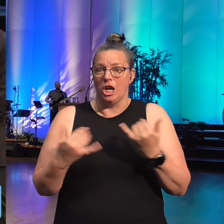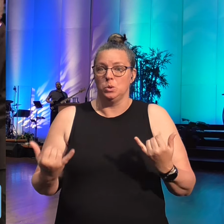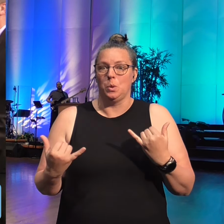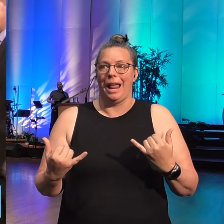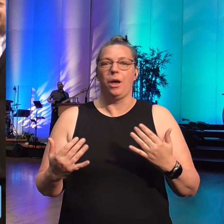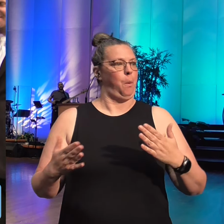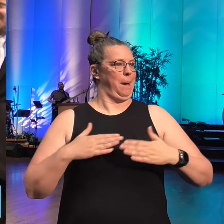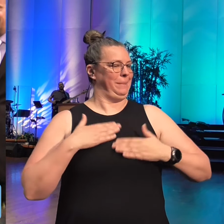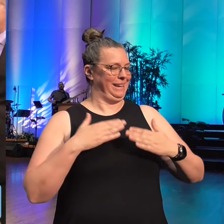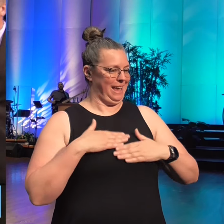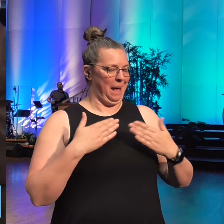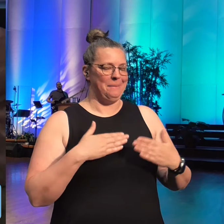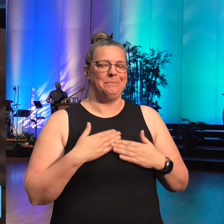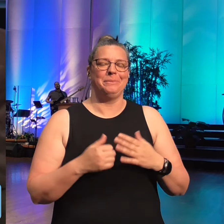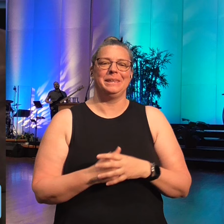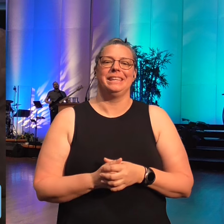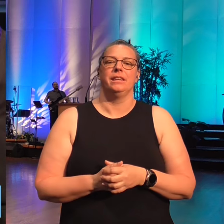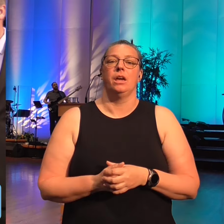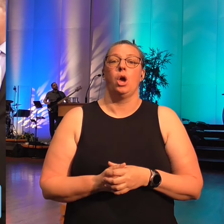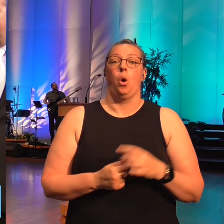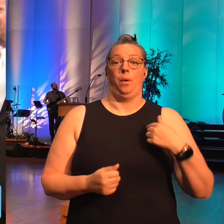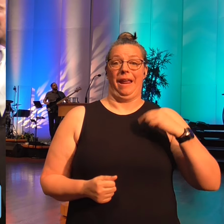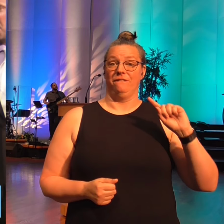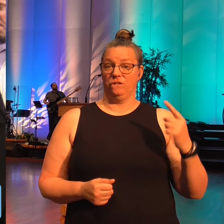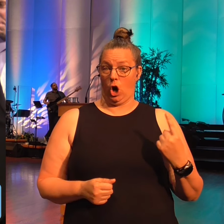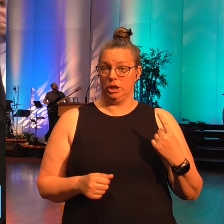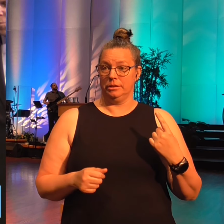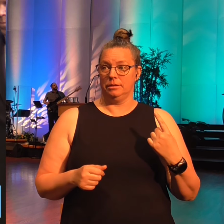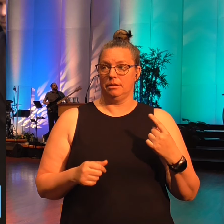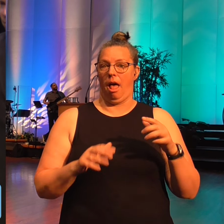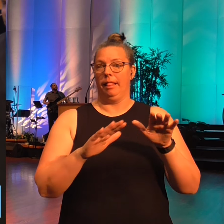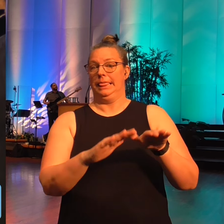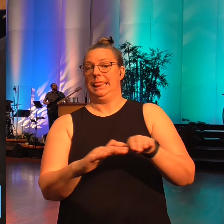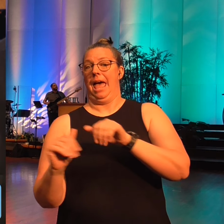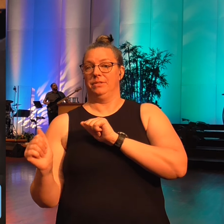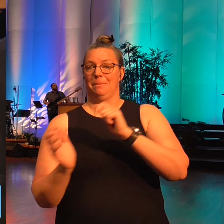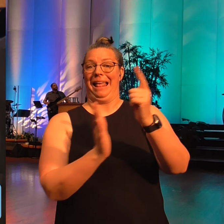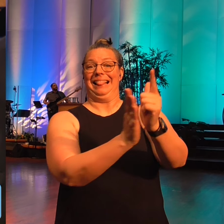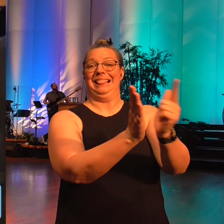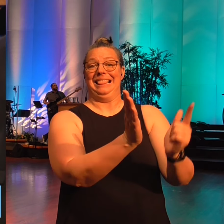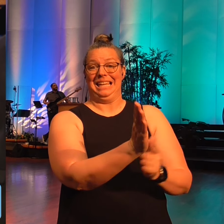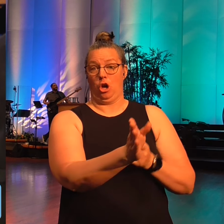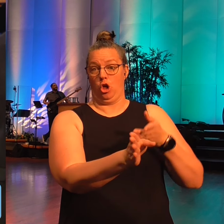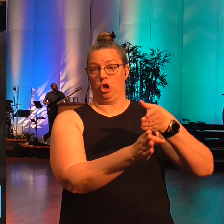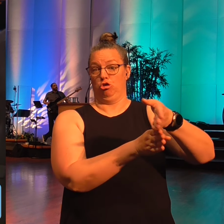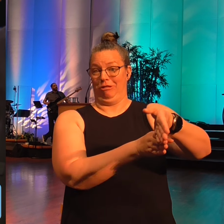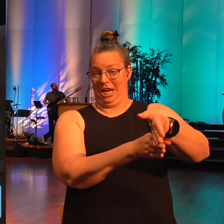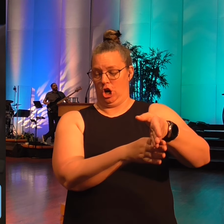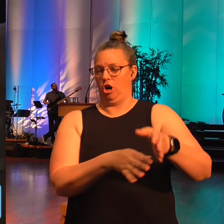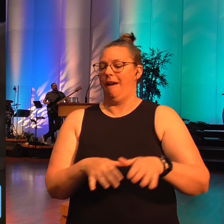Estaré encantada de... Así que, ya sabes, cuando dejé mi carrera legal para seguir mis sueños y convertirme en